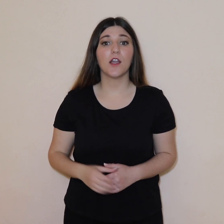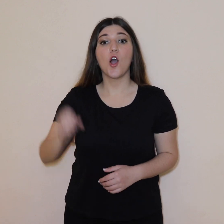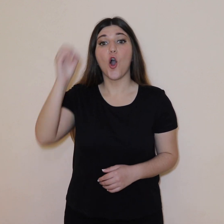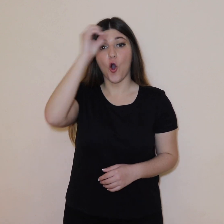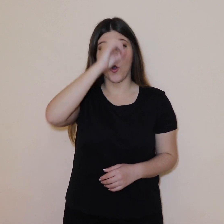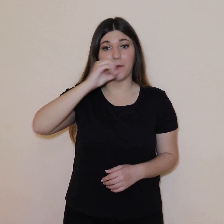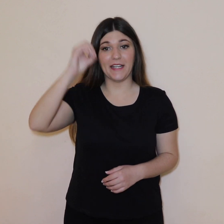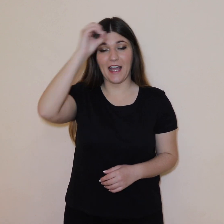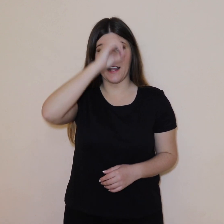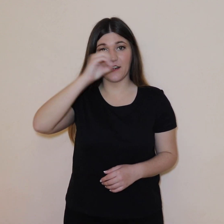Opinar